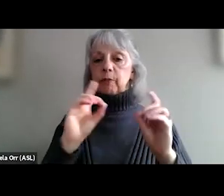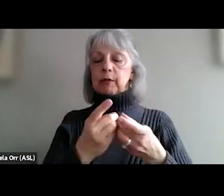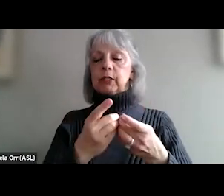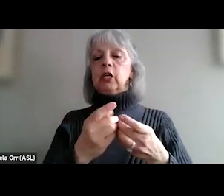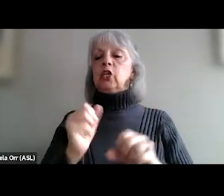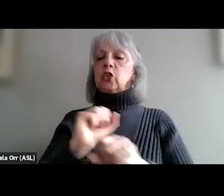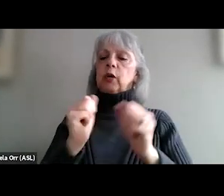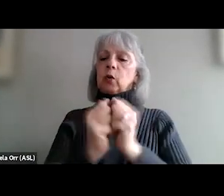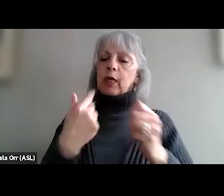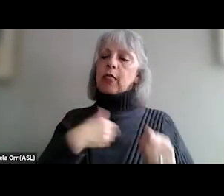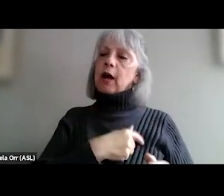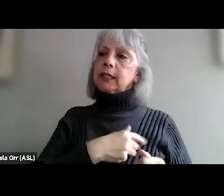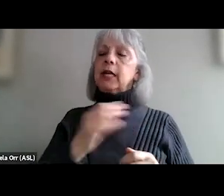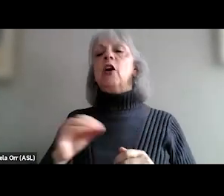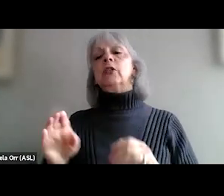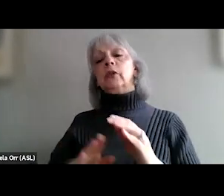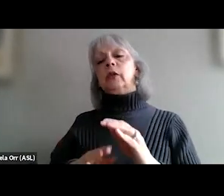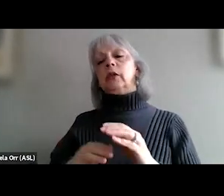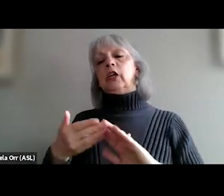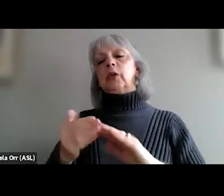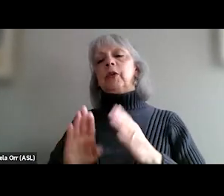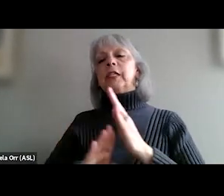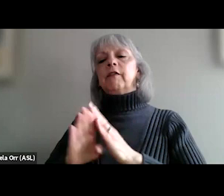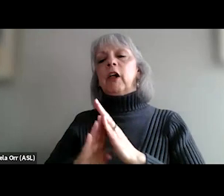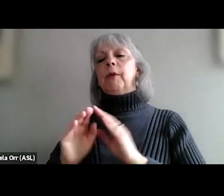así como organizaciones de desarrollo comunitario y otras agencias de vivienda,